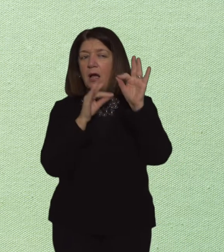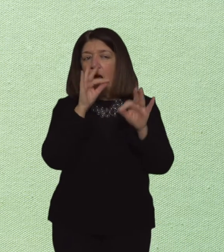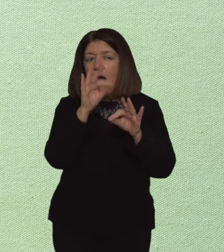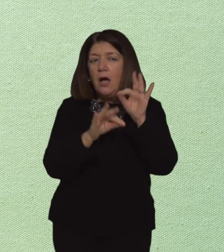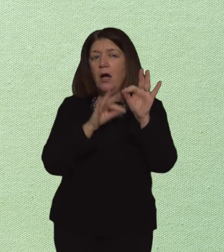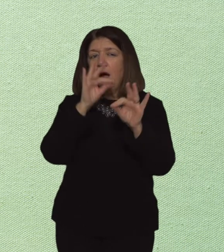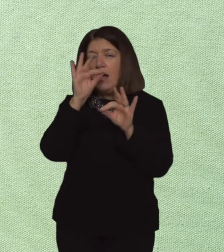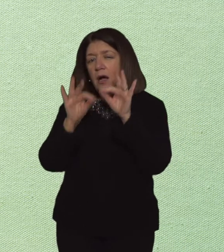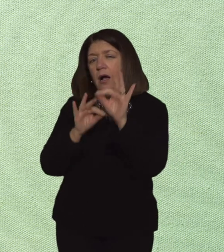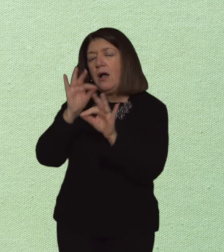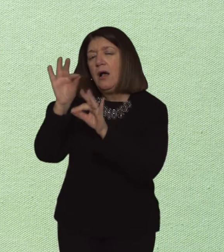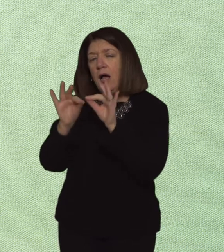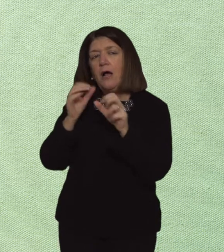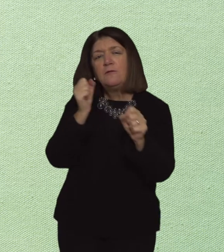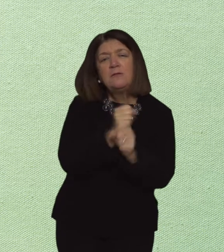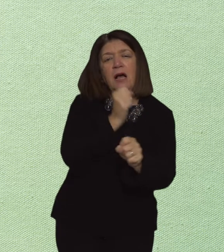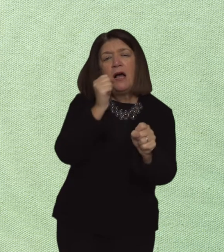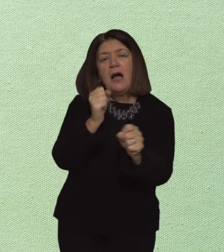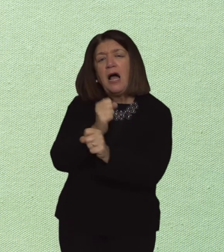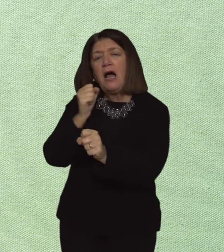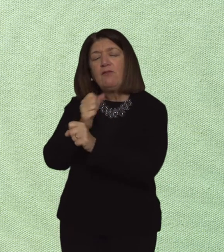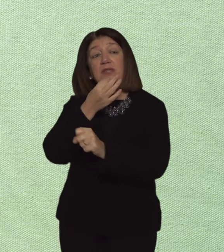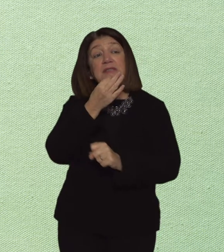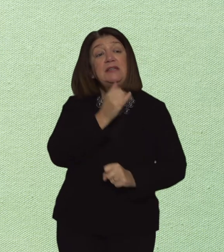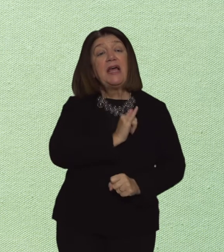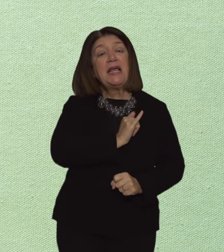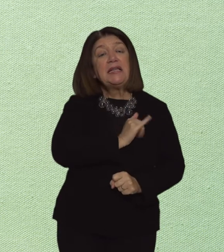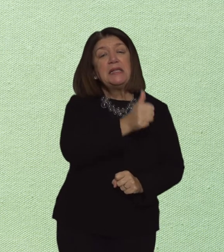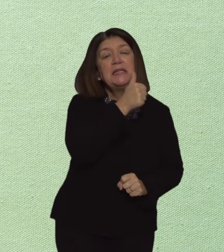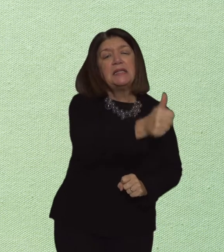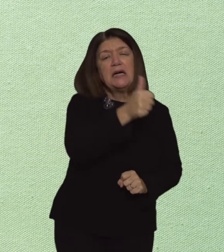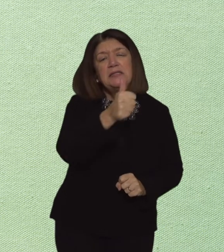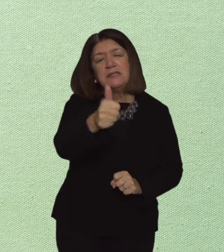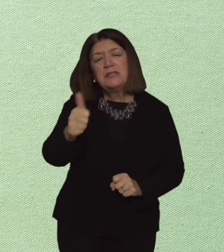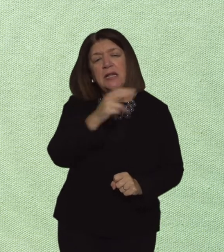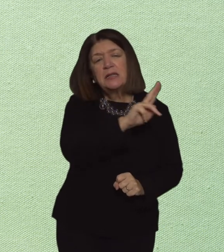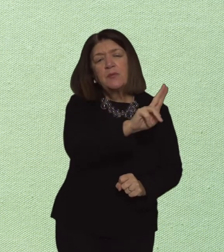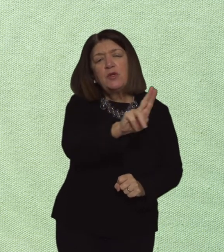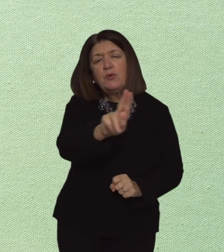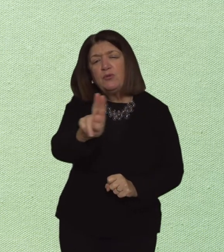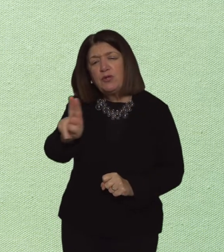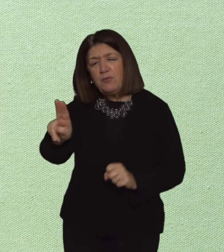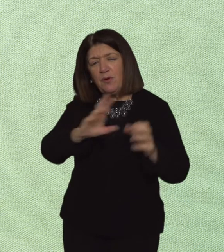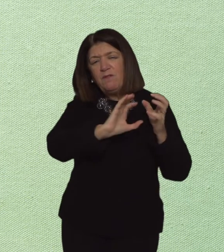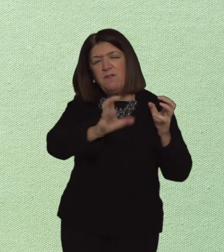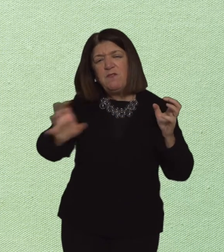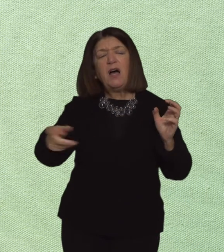passa attraverso l'idea che ogni identità, nella sua specificità, nella sua unicità, ha